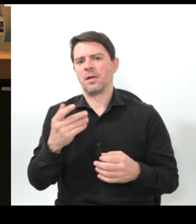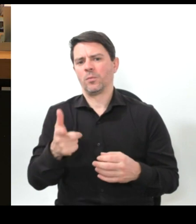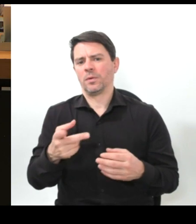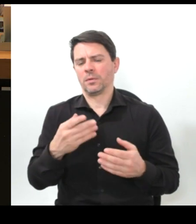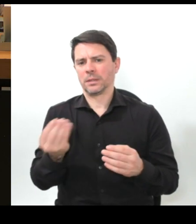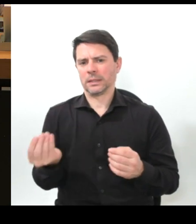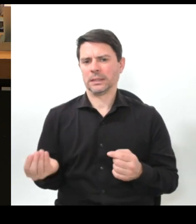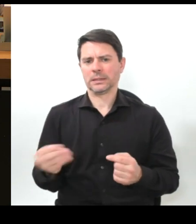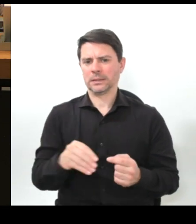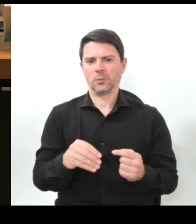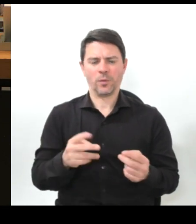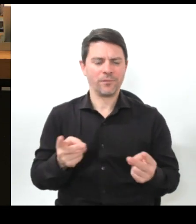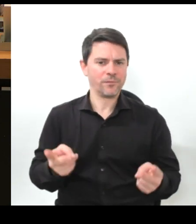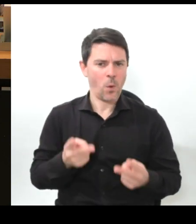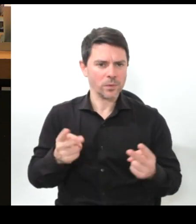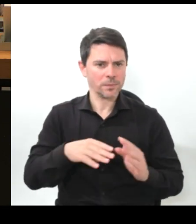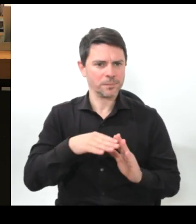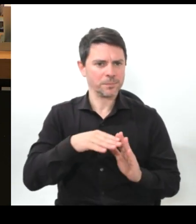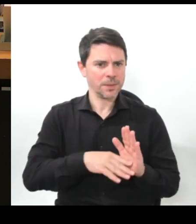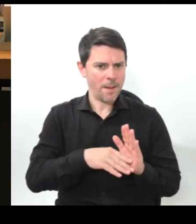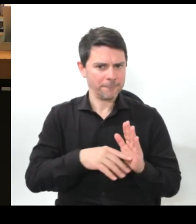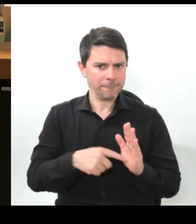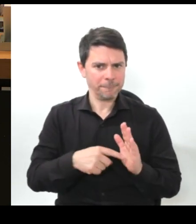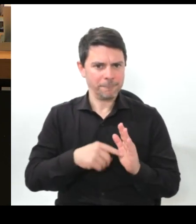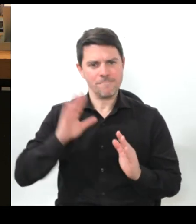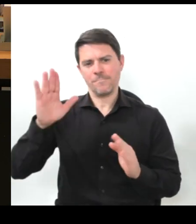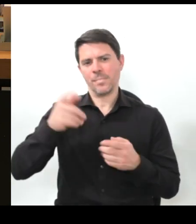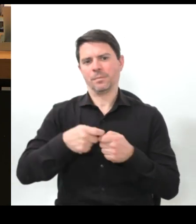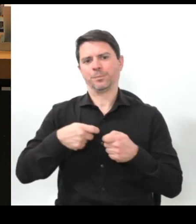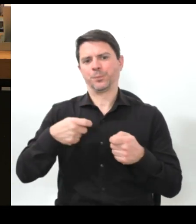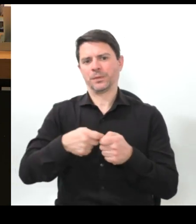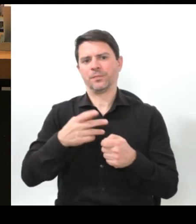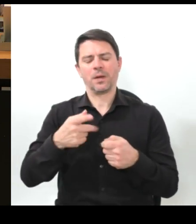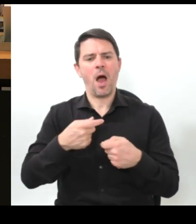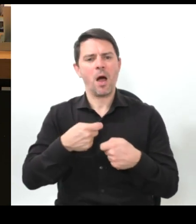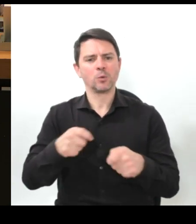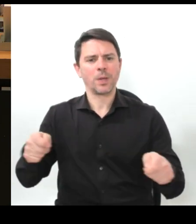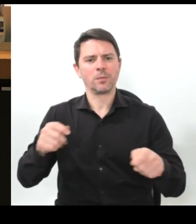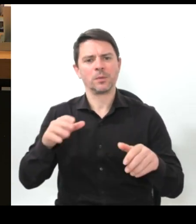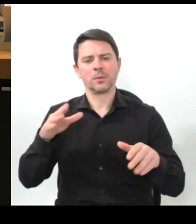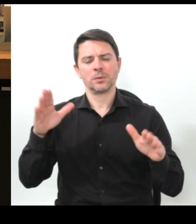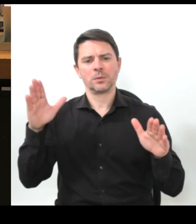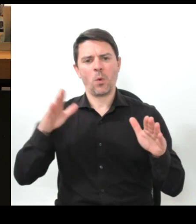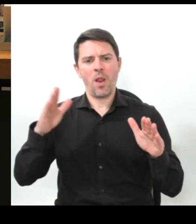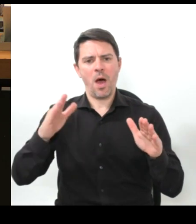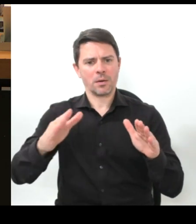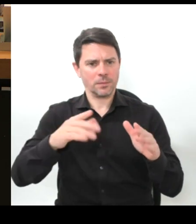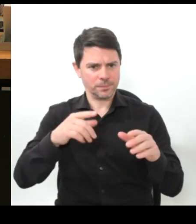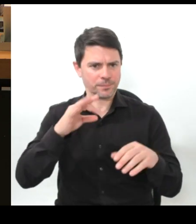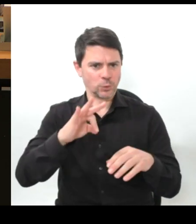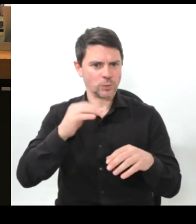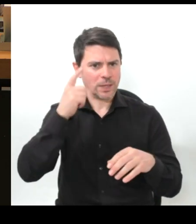Wir haben ja eins schon erreicht: Braunkohle seit 2017 nicht mehr beim Strom dabei Steinkohle spätestens 2030. All